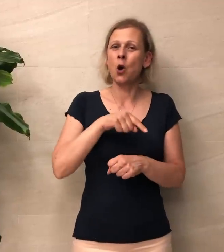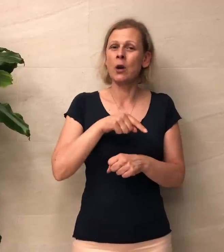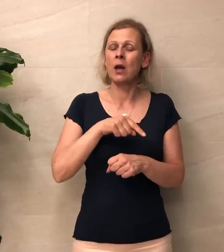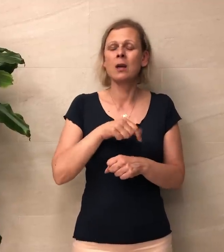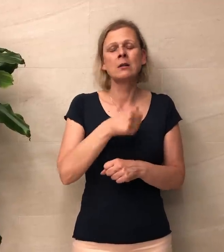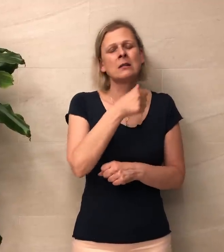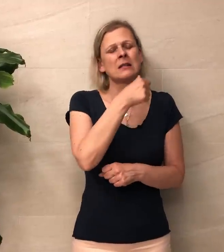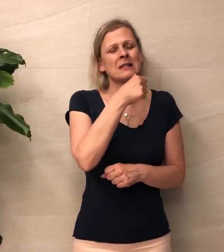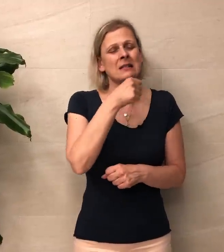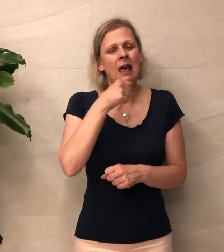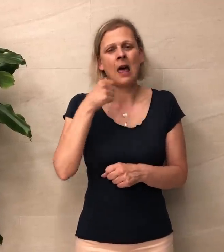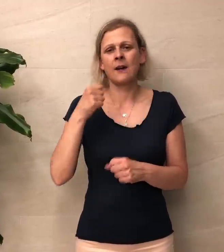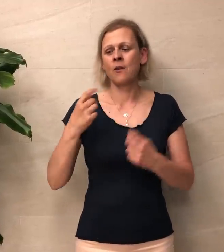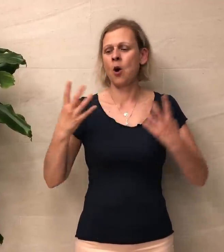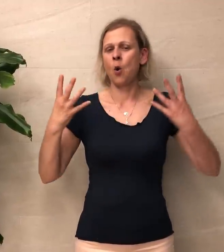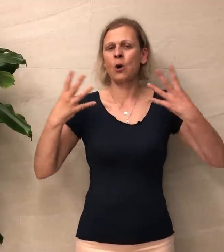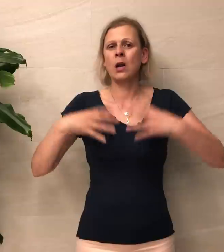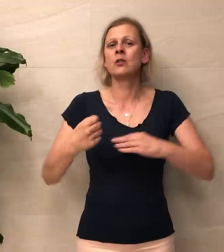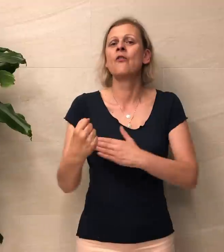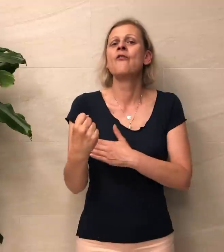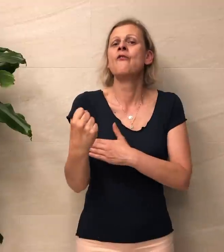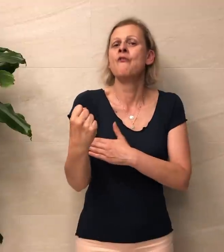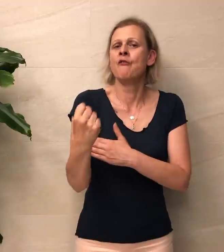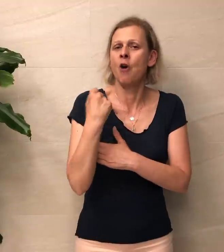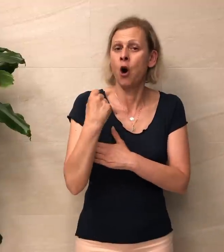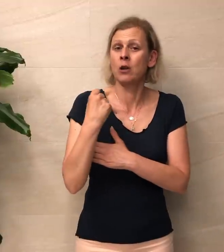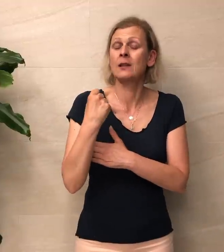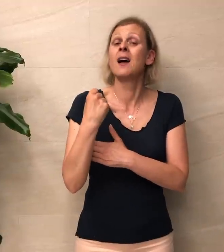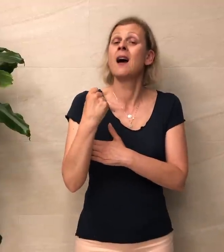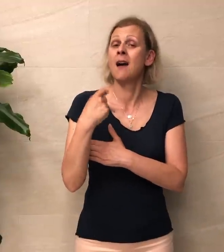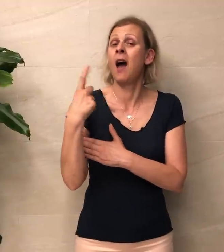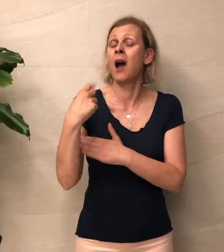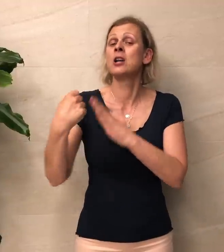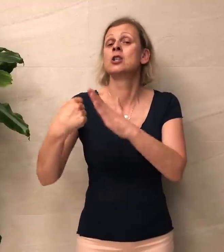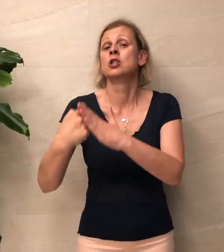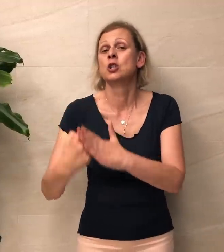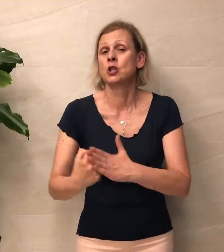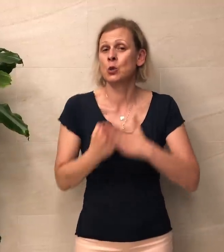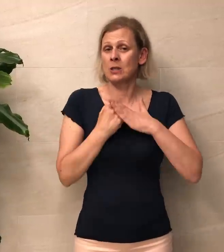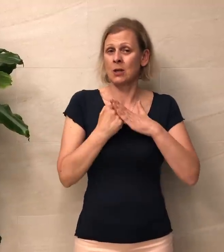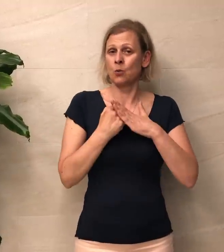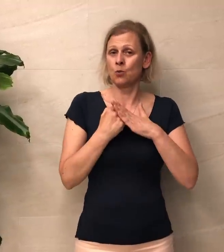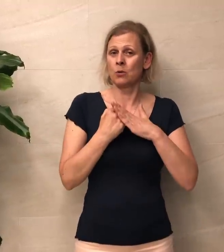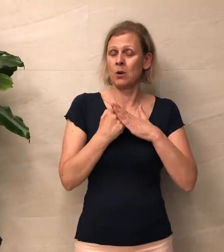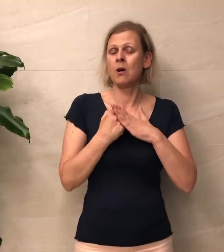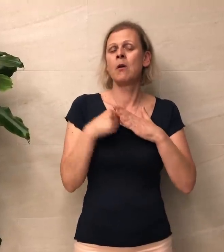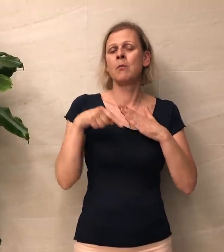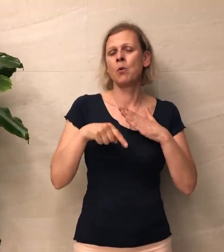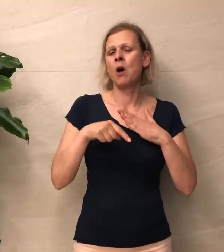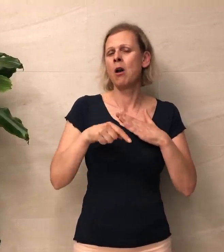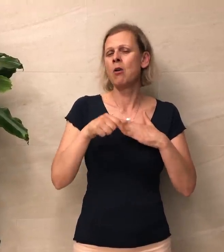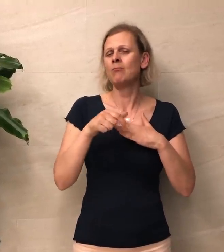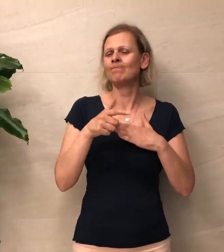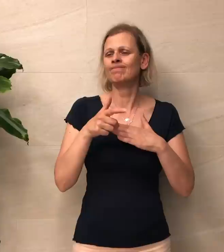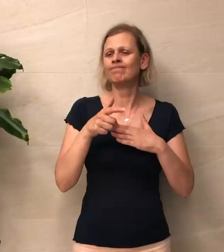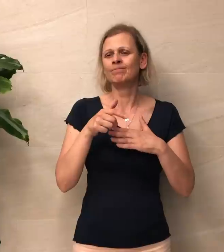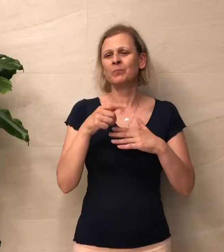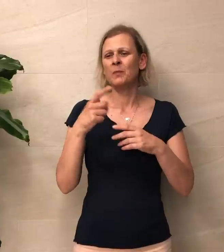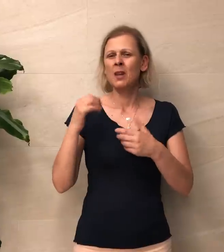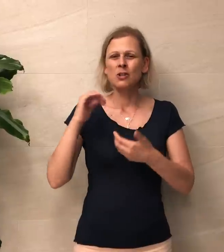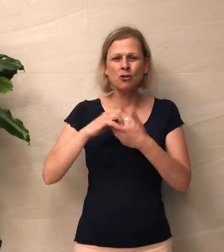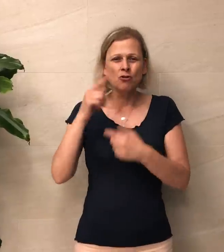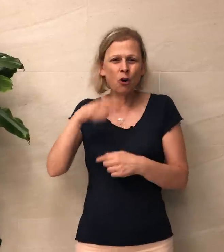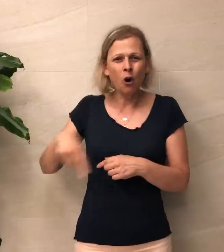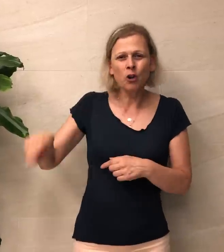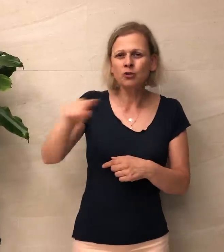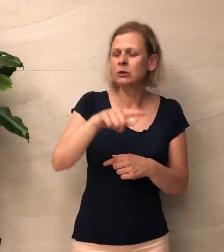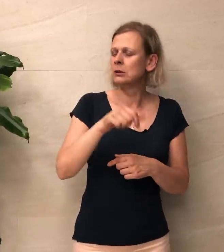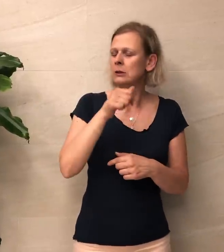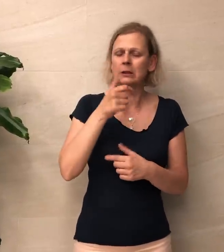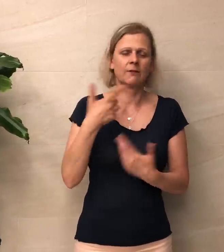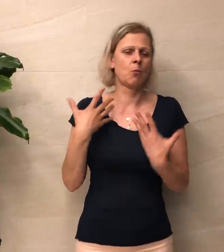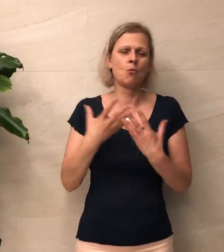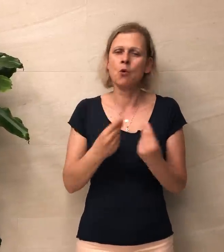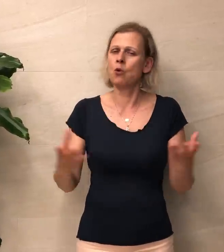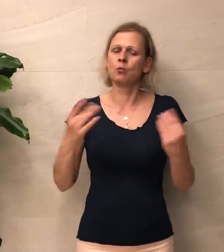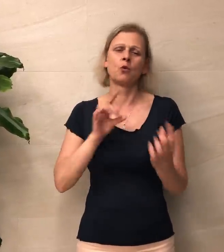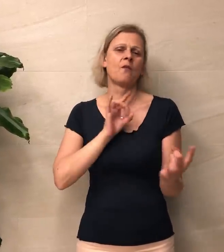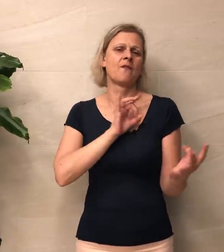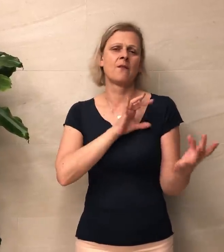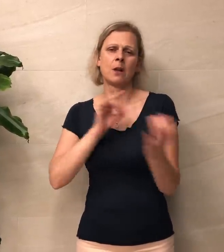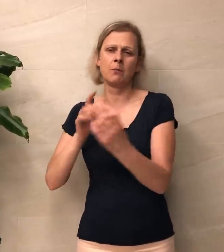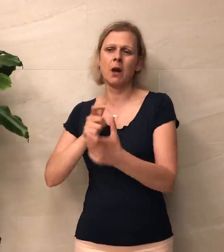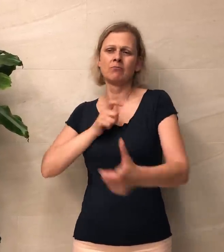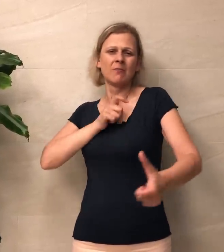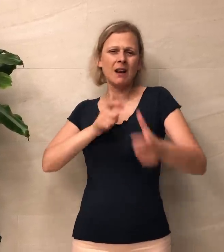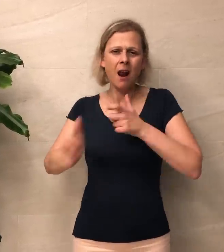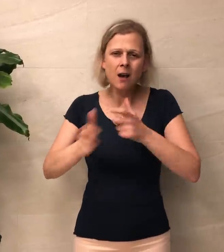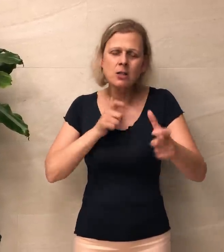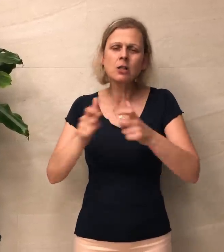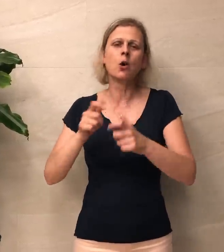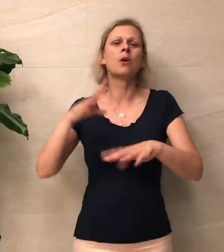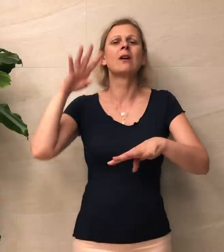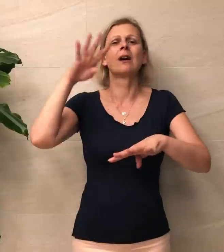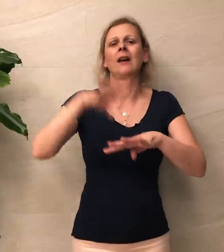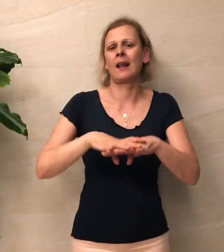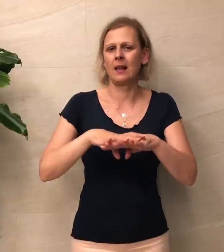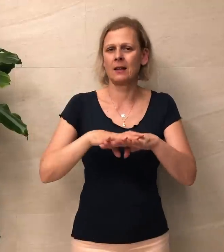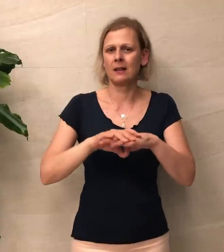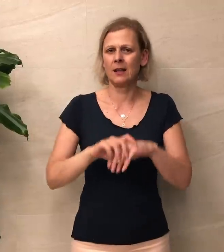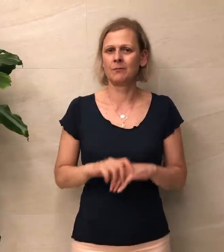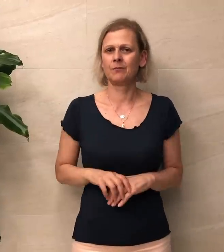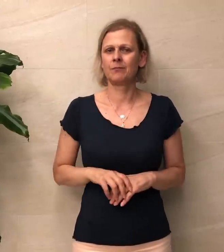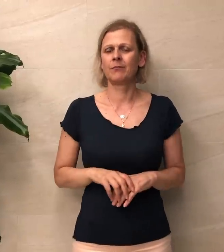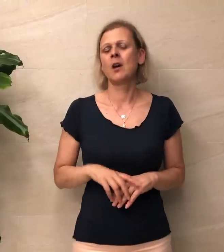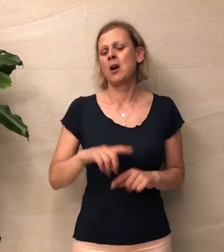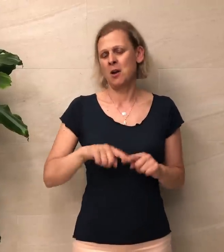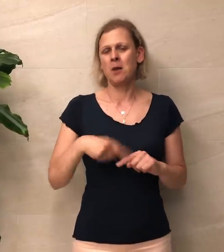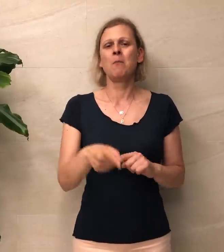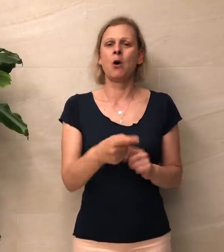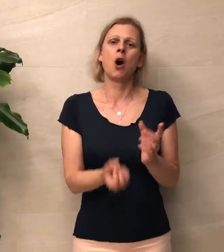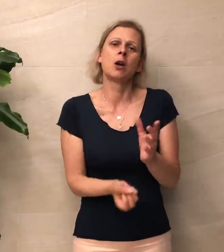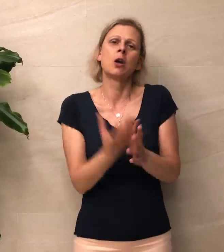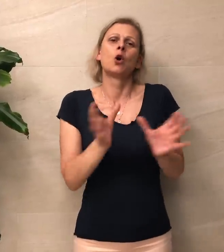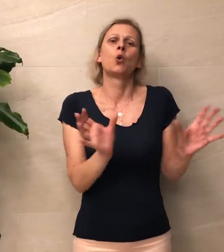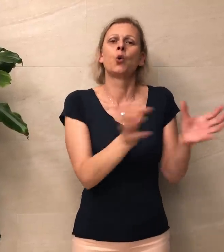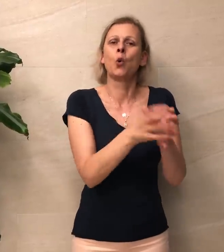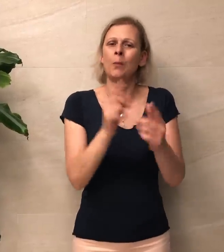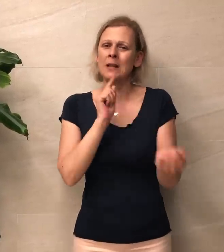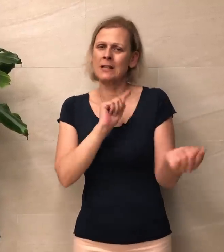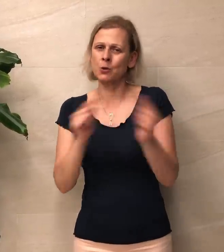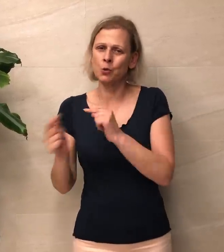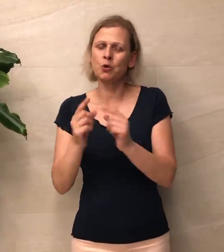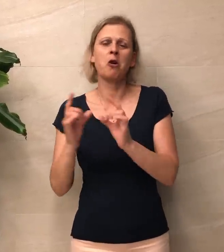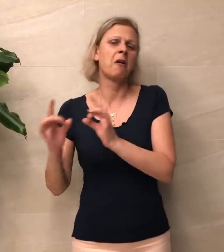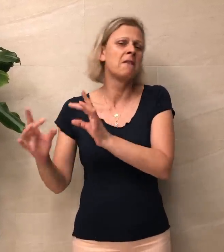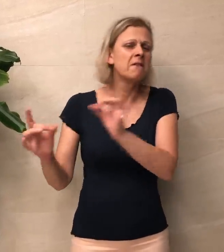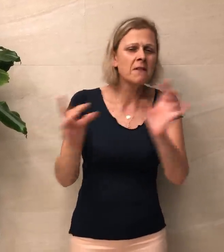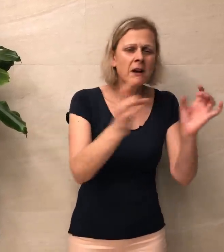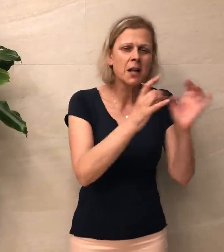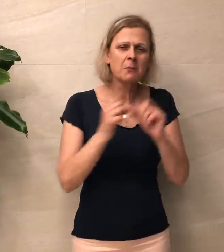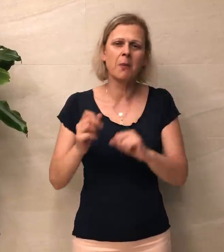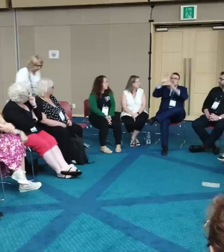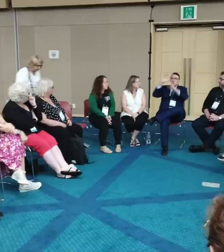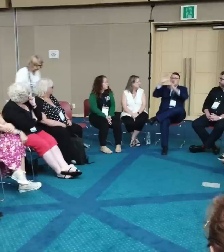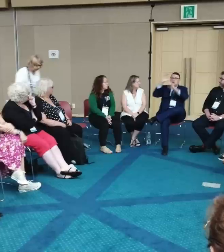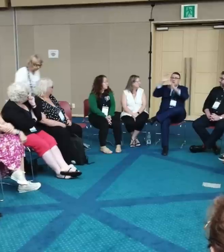un’organizzazione solida e anche il supporto da parte delle Associazioni che devono esprimere il proprio parere. Successivamente si sono costituiti i gruppi di lavoro.